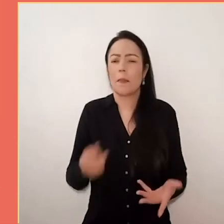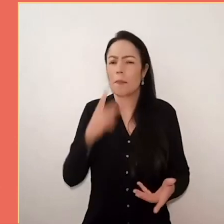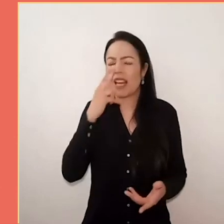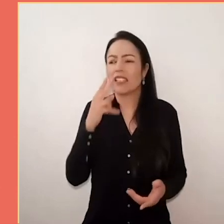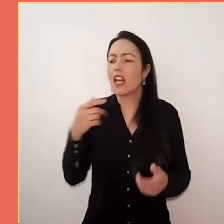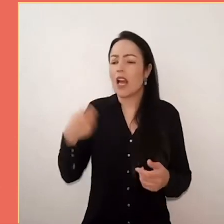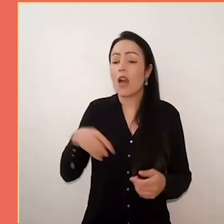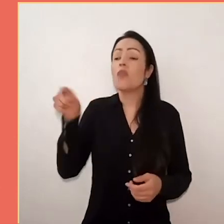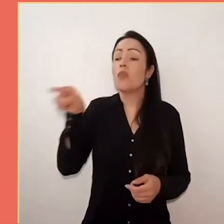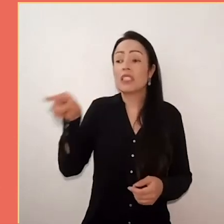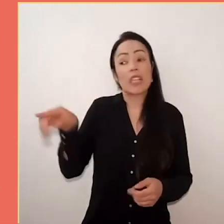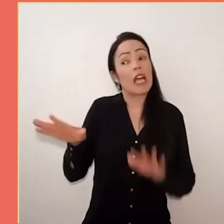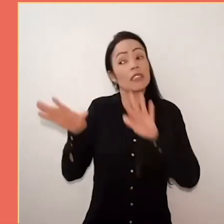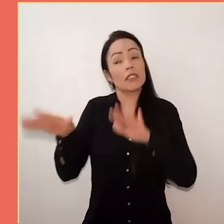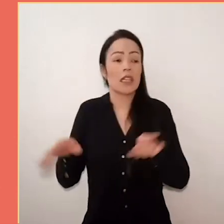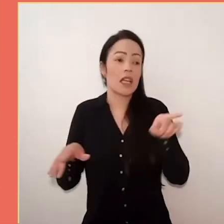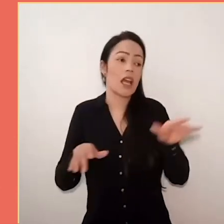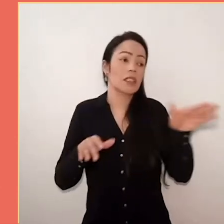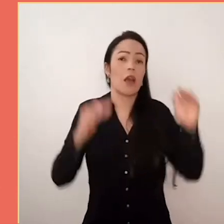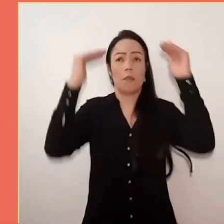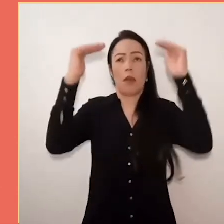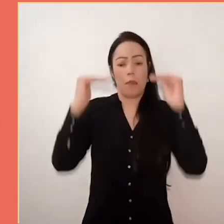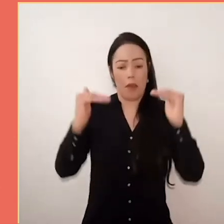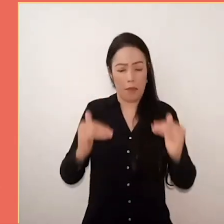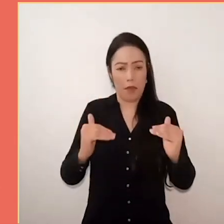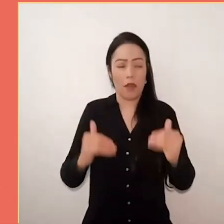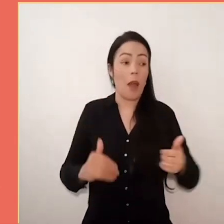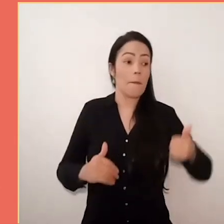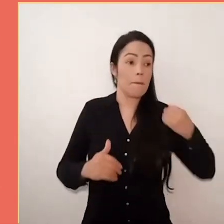uma certa pirâmide hierárquica da boa e da má literatura.